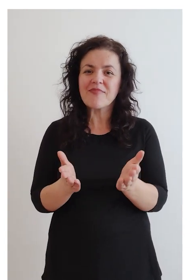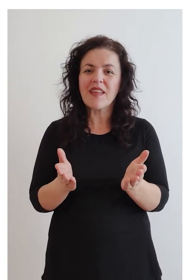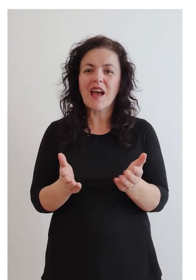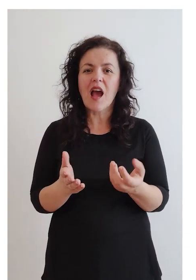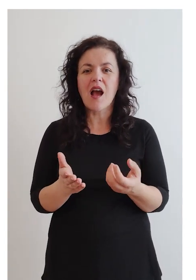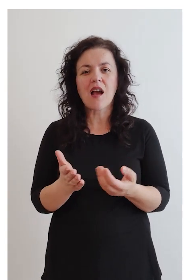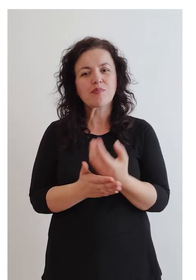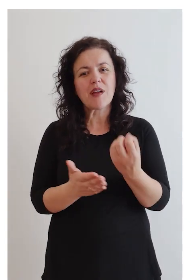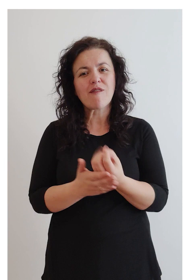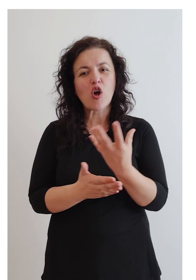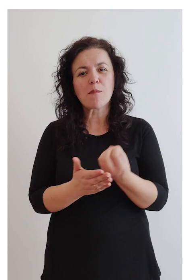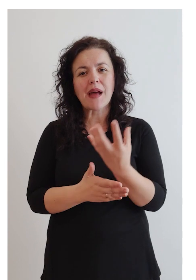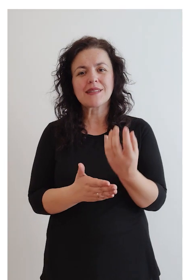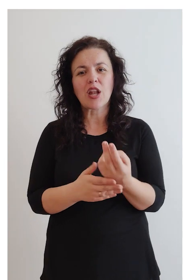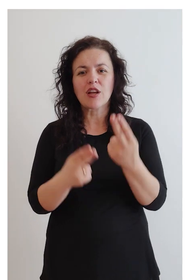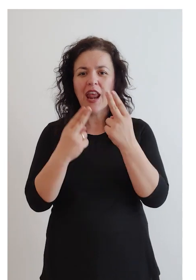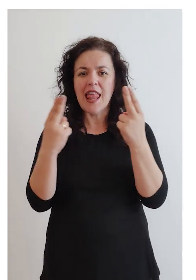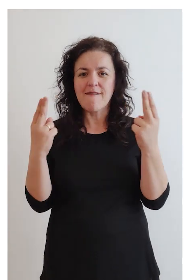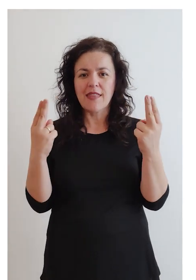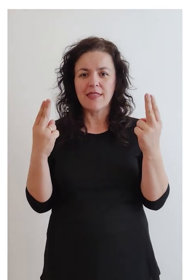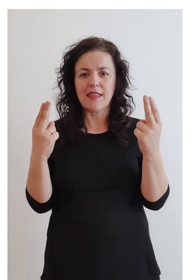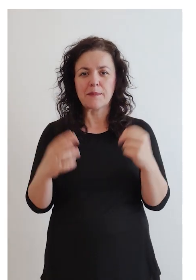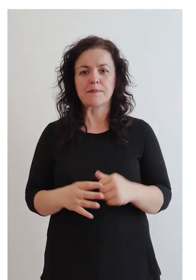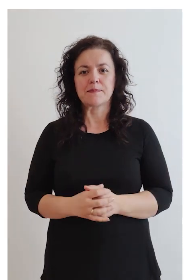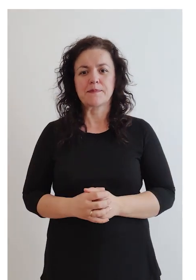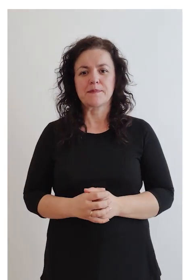Vă rugăm să le urmăriți pentru a obține mai multe informații